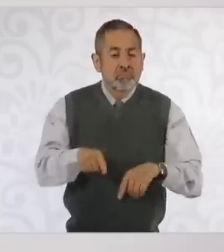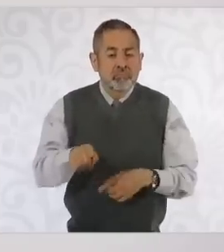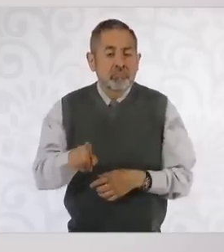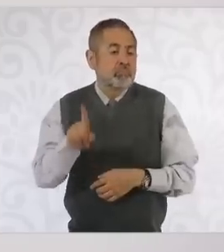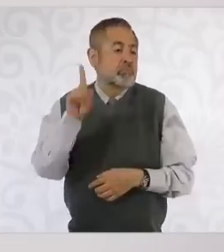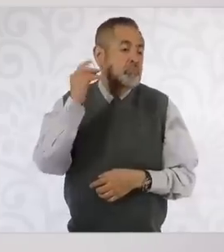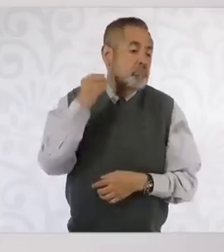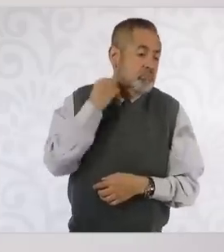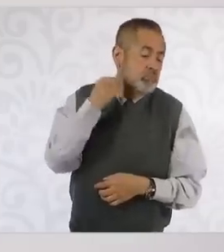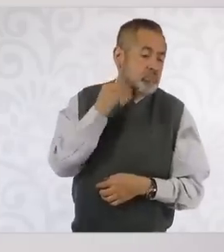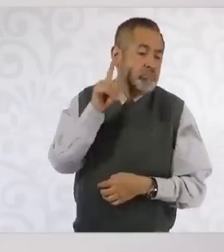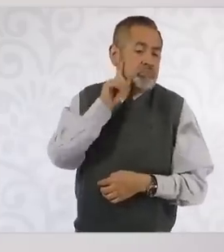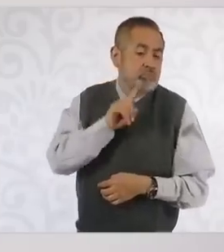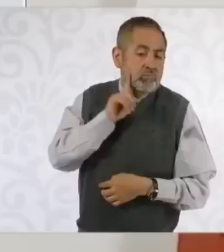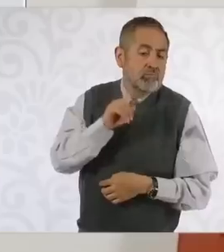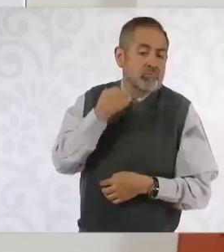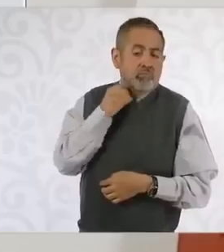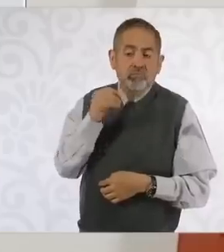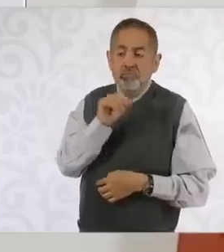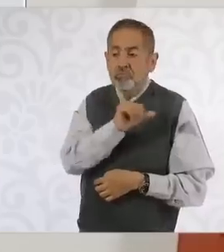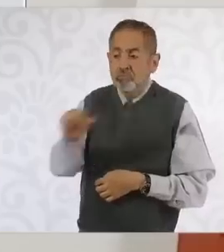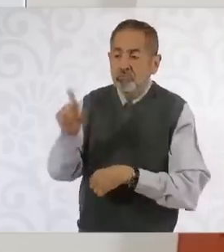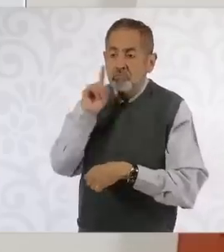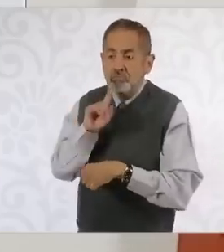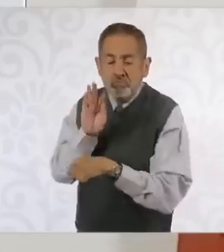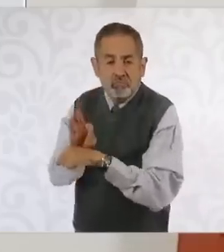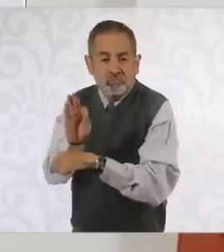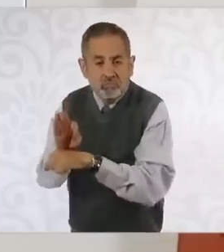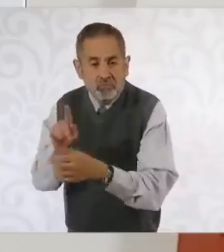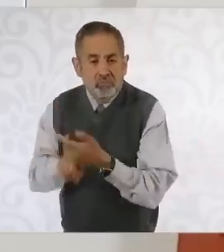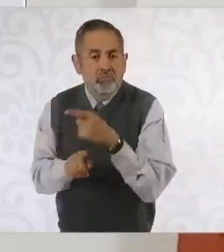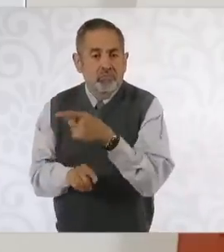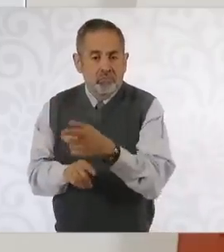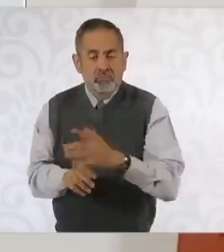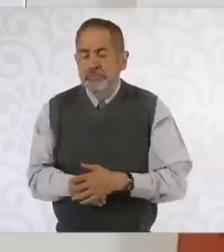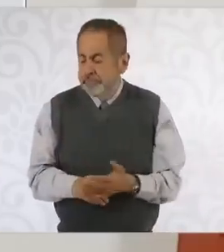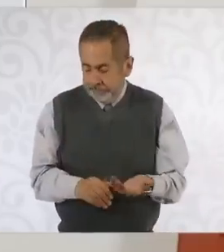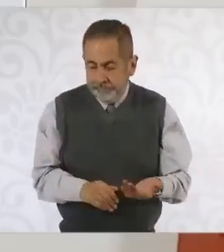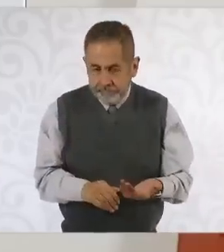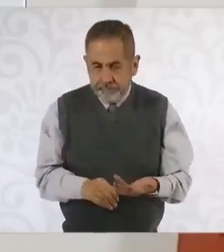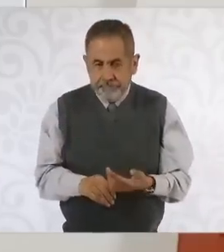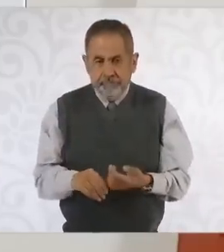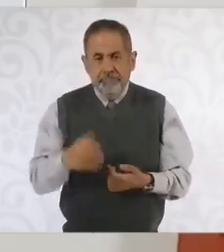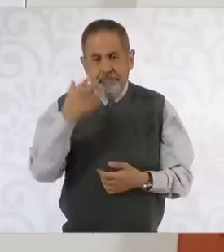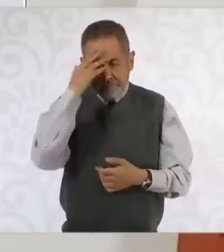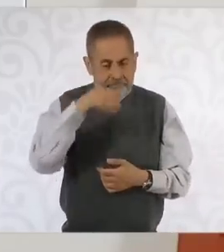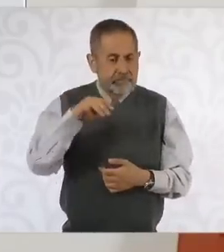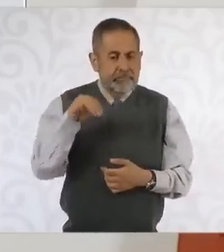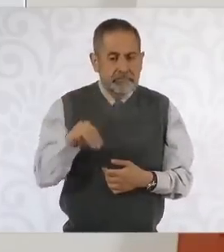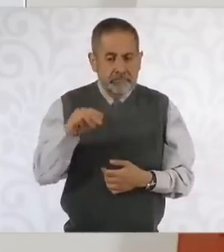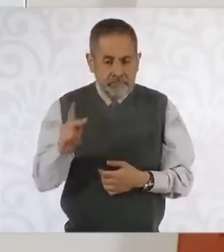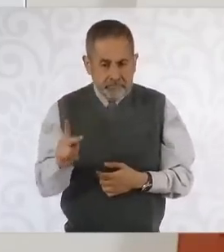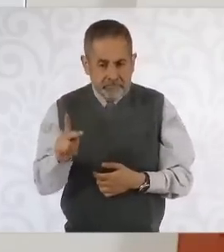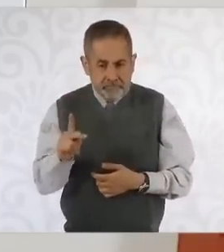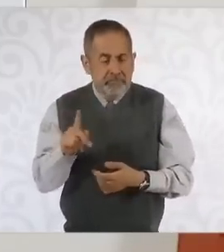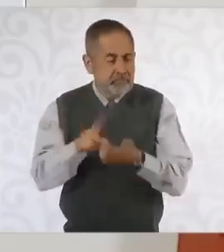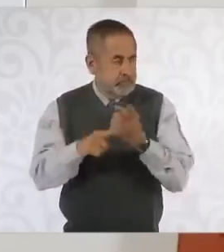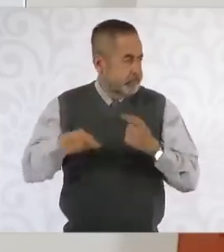mujeres obviamente todas y todos los ministerios públicos tienen que tener capacitación formación